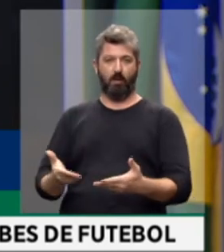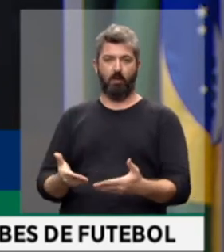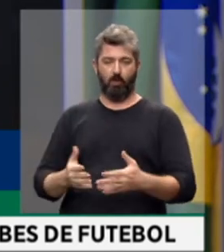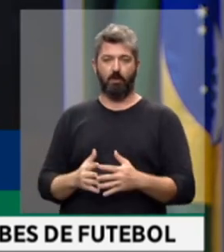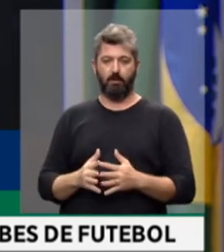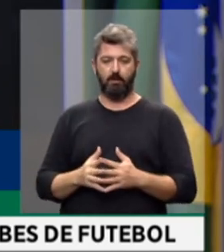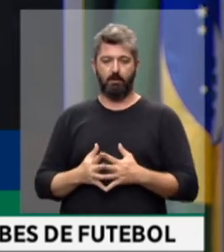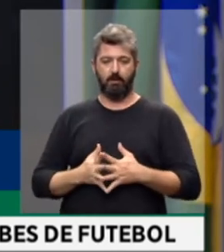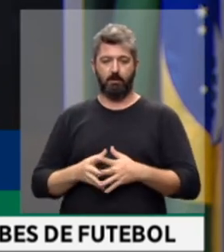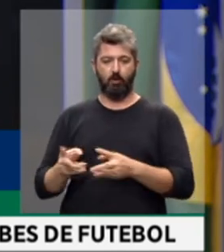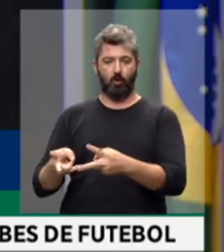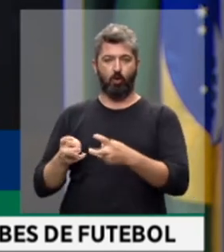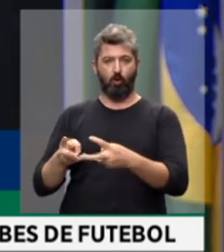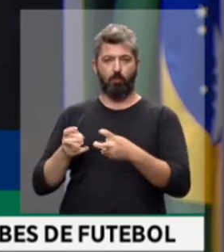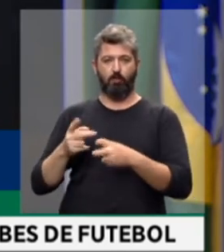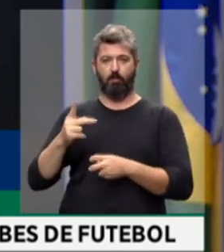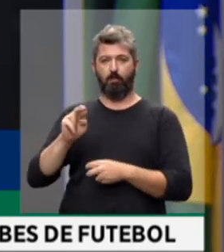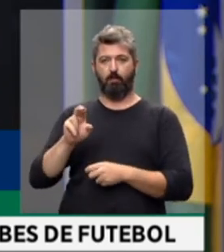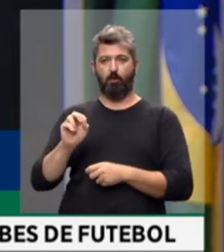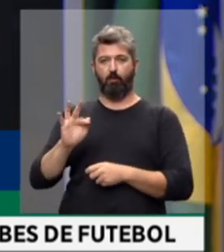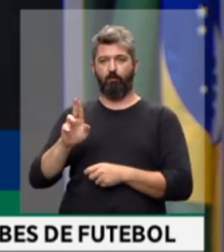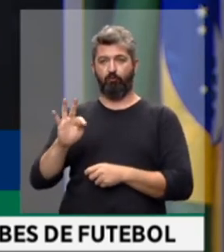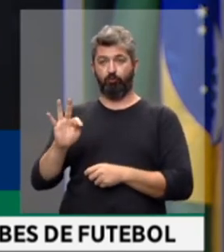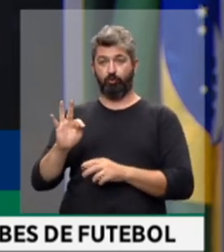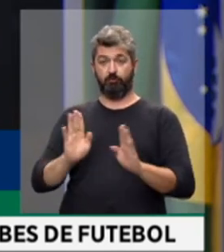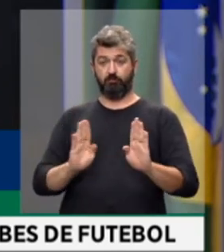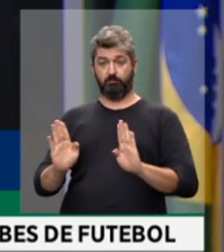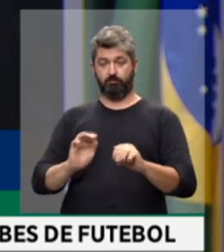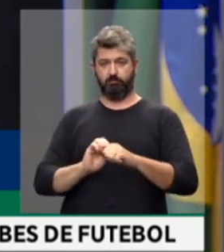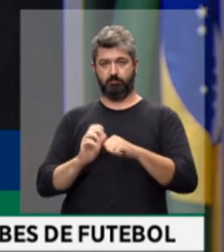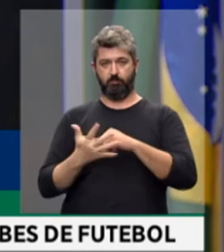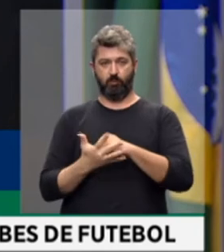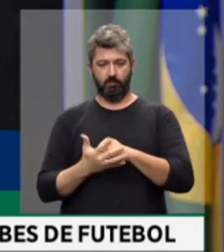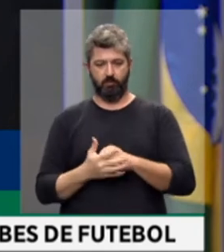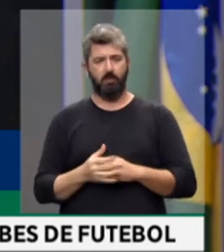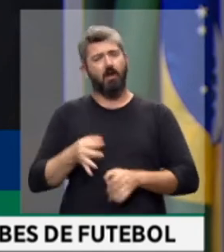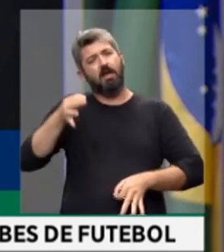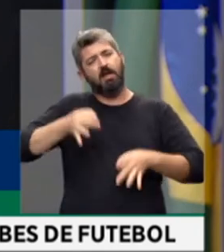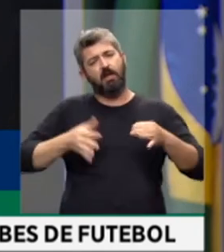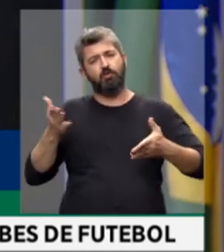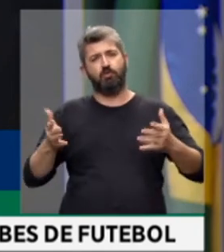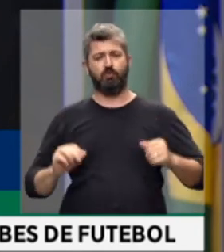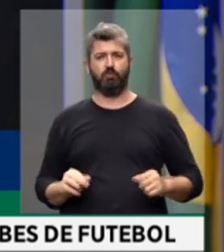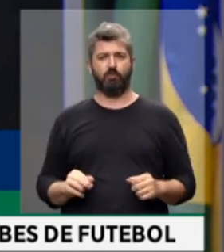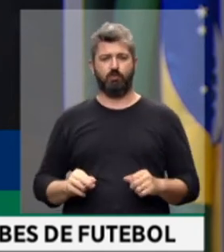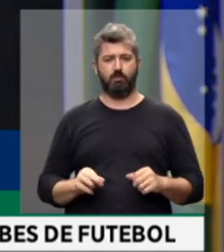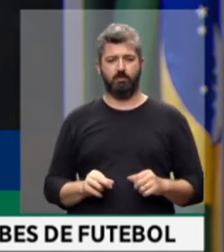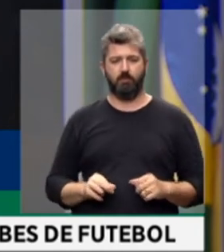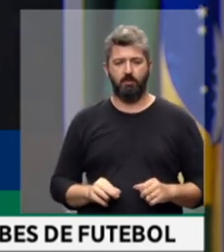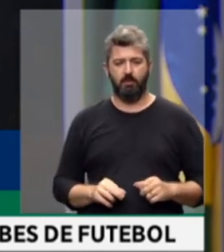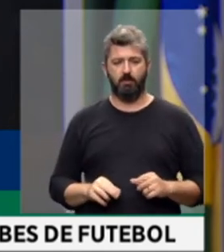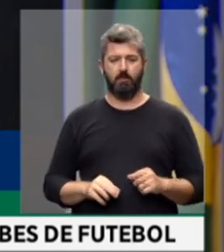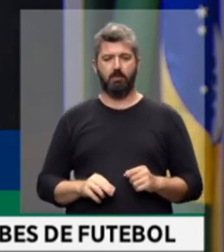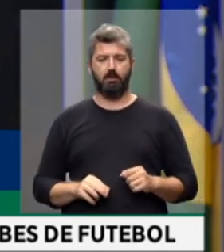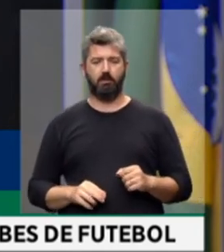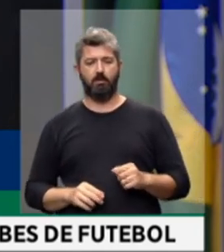UM TIME... [INTERMITÊNCIA DE AUDIO] [DEPUTADO]: AGORA NÓS SUSPENDEMOS COM ESSE PROJETO A COBRANÇA DO PROFUT DURANTE O PERÍODO DA PANDEMIA, NADA